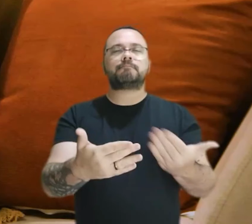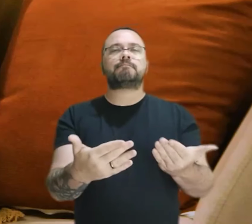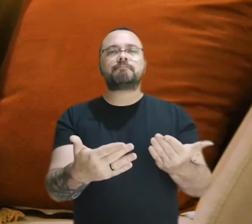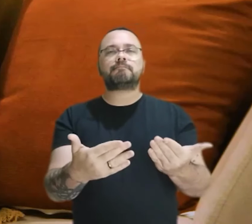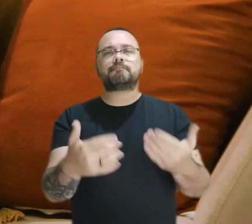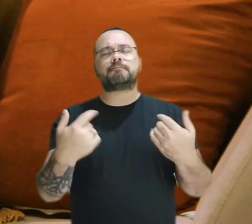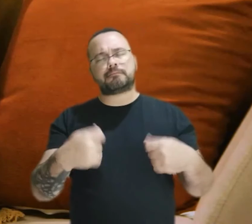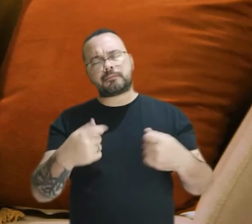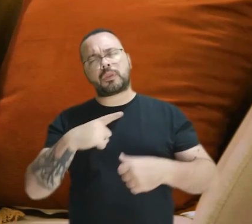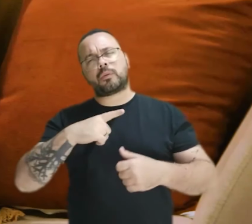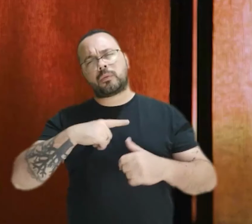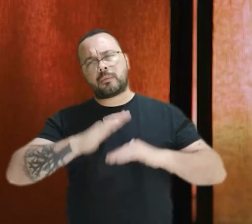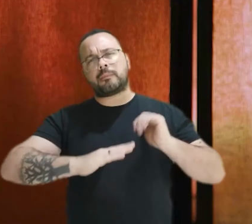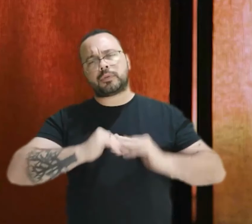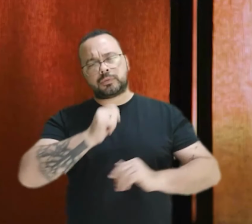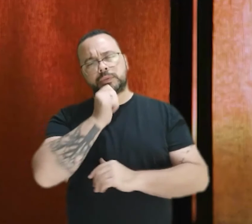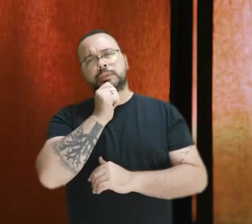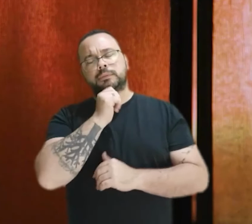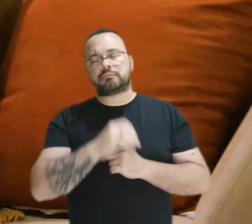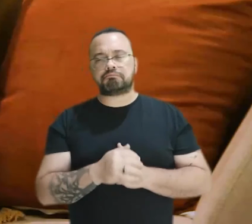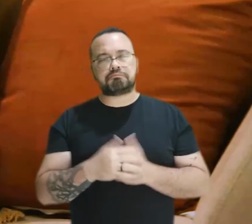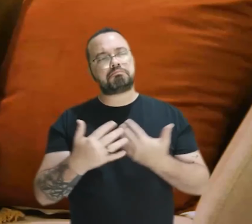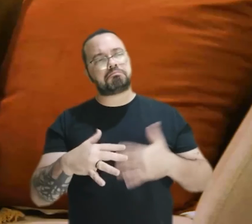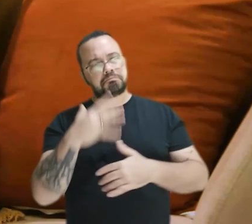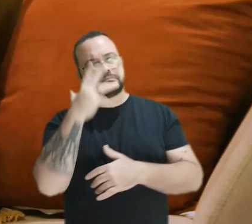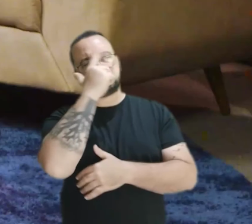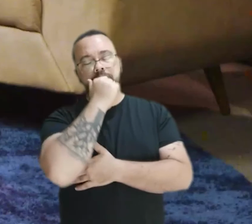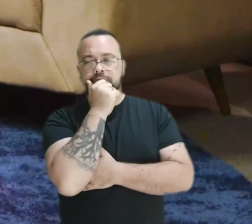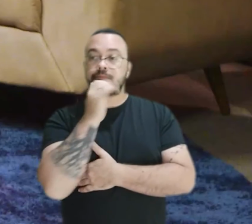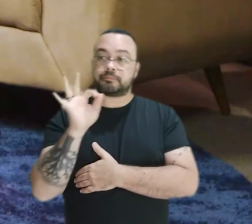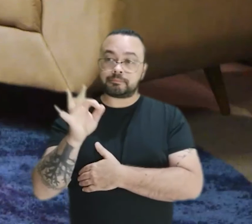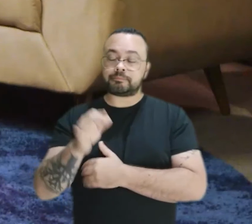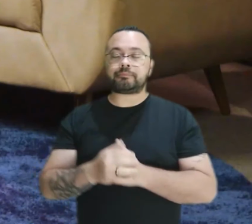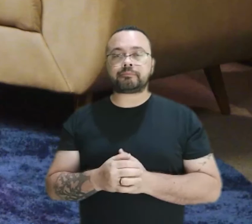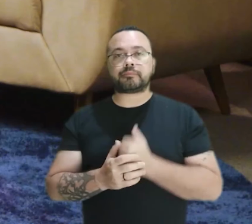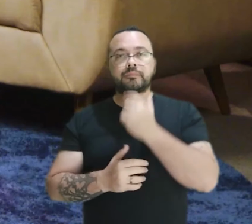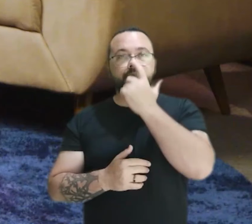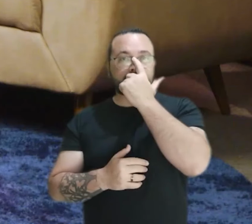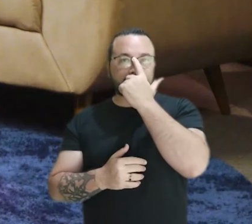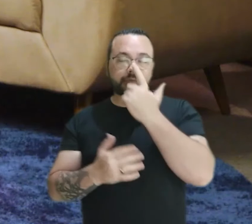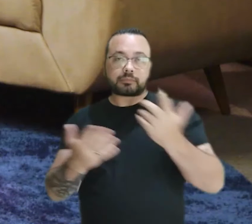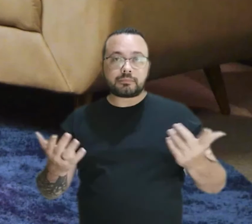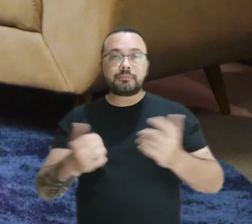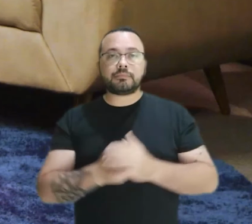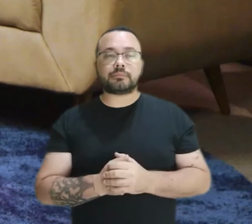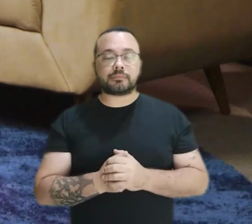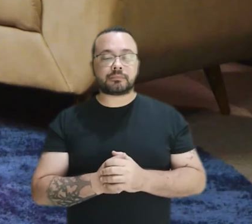Tenho tanto a fazer". Que bonito. Bonito, né? E, Julia, o que... Pra além da...